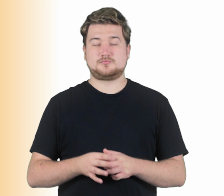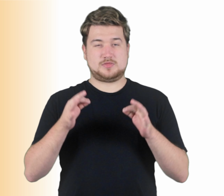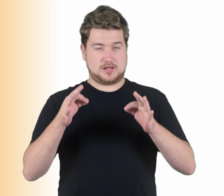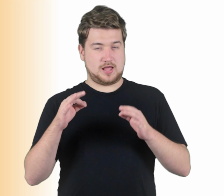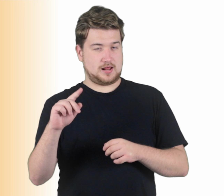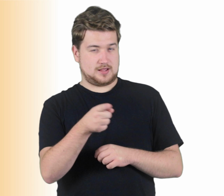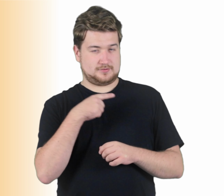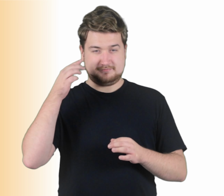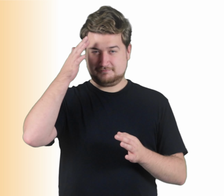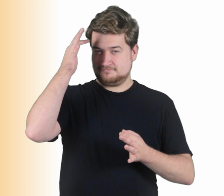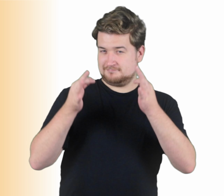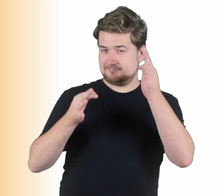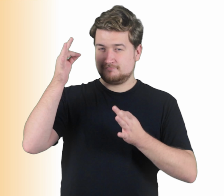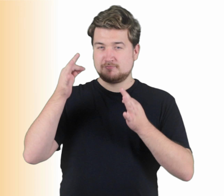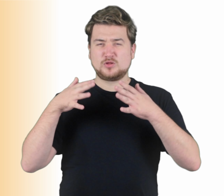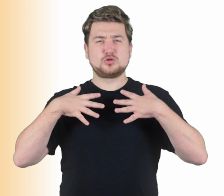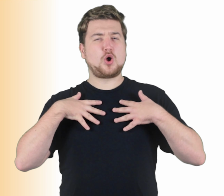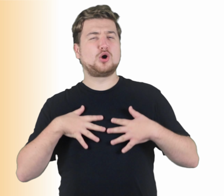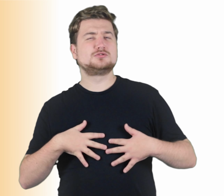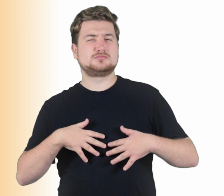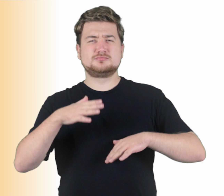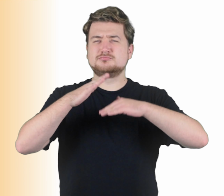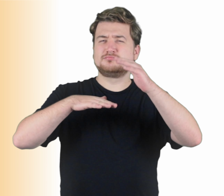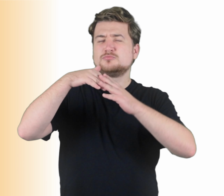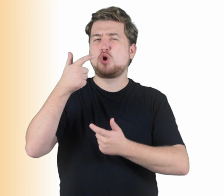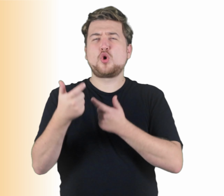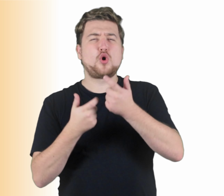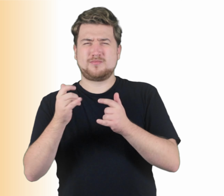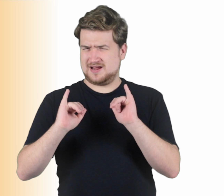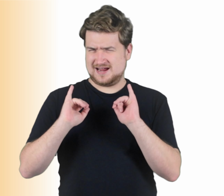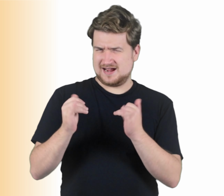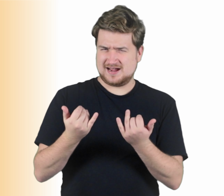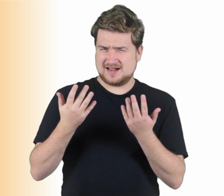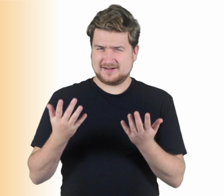Zastanówmy się teraz jak dochodzi do budowania tożsamości?